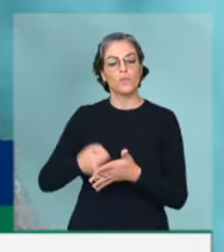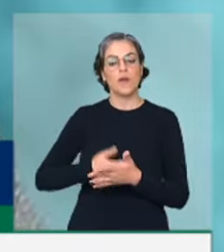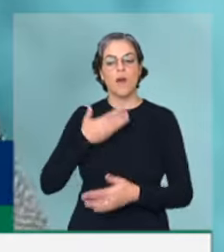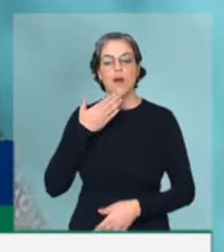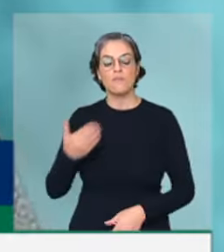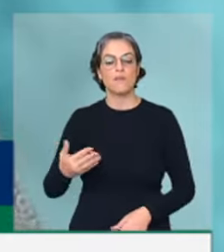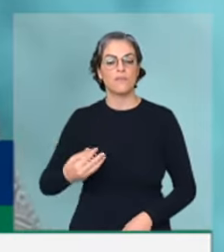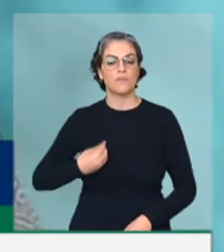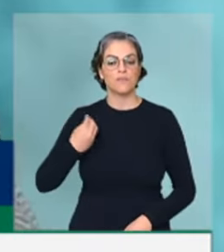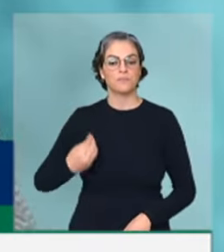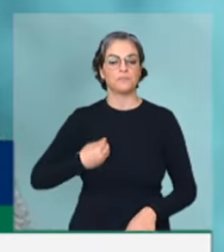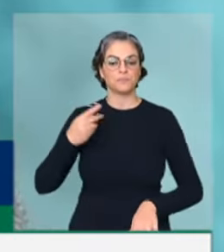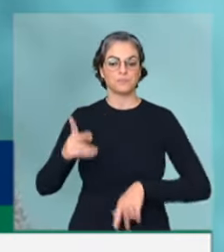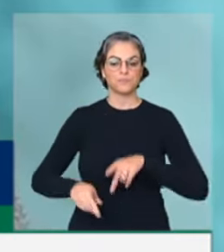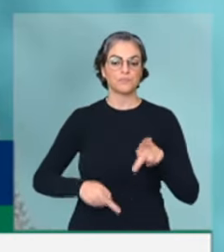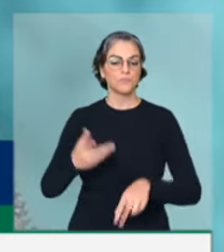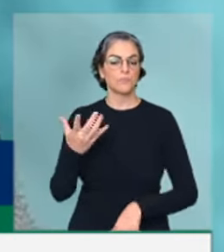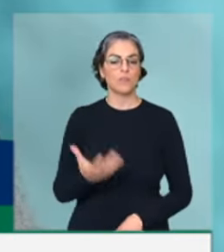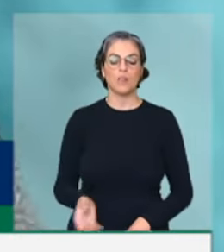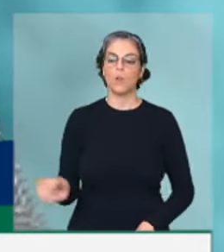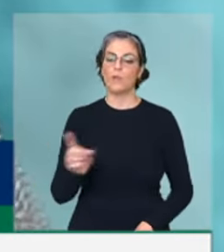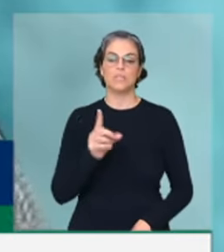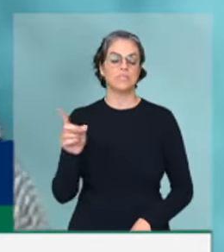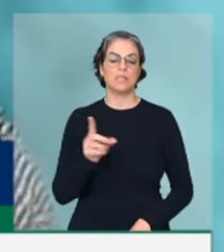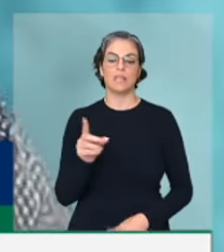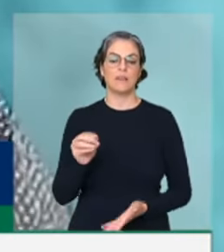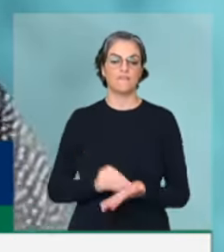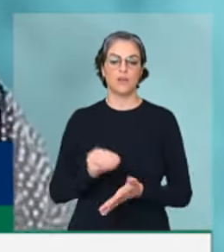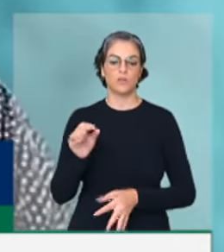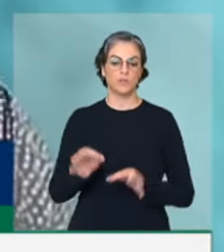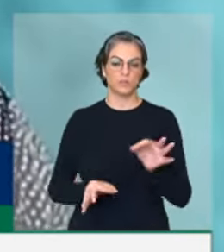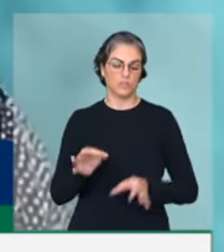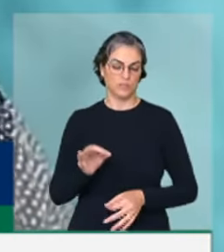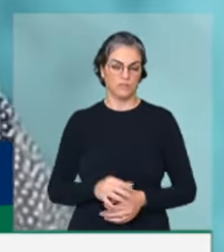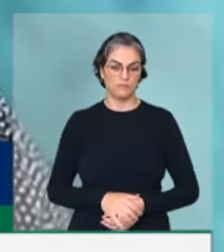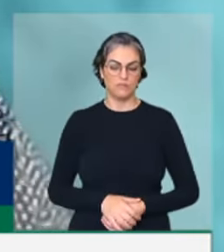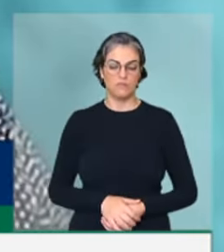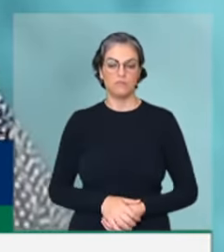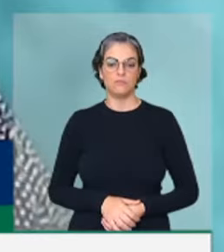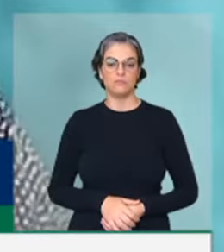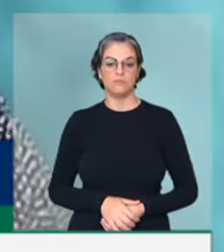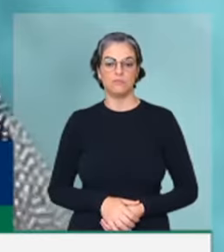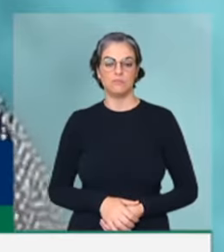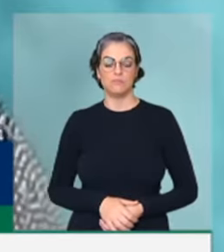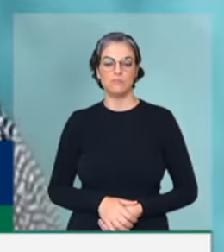INJUSTIÇAS. A INDIGNAÇÃO COM AS INJUSTIÇAS PARA NÓS ALIÁS É TALVEZ O GRANDE LEGADO DE AROLDO NESTE MOMENTO EM O QUE BRASIL SE DEBATE COM